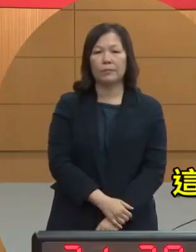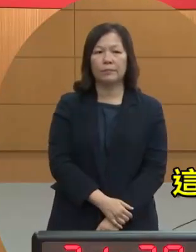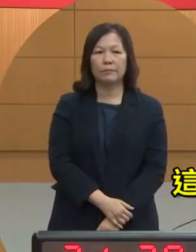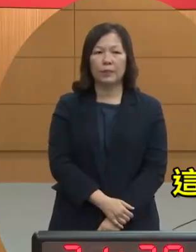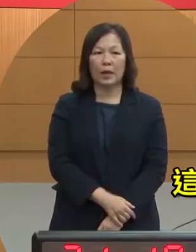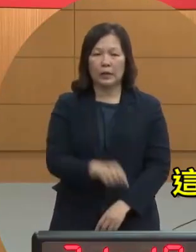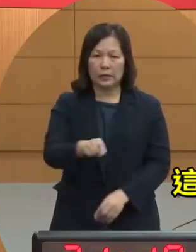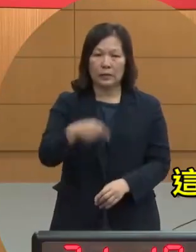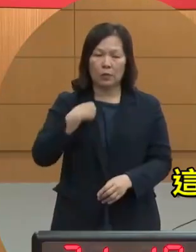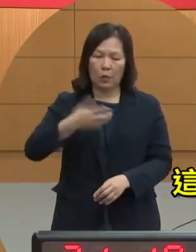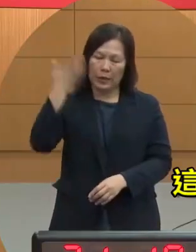這是我以前做事的樣子